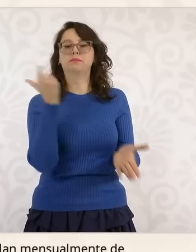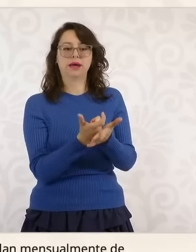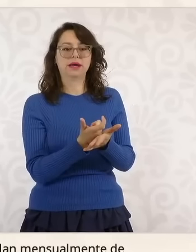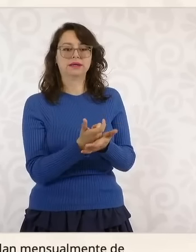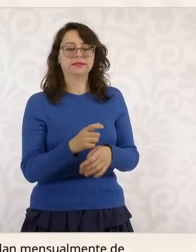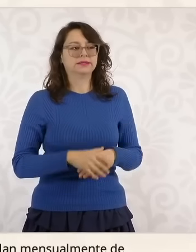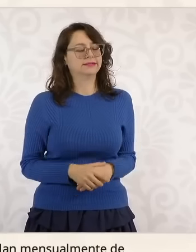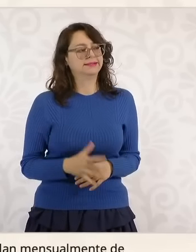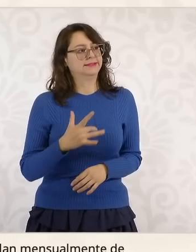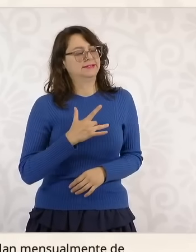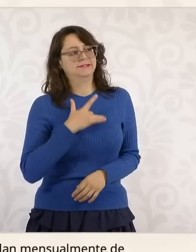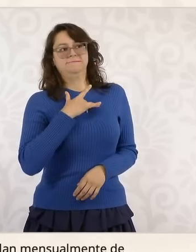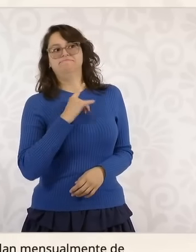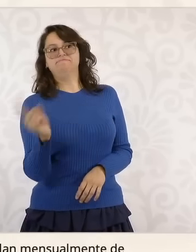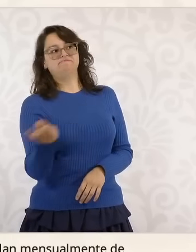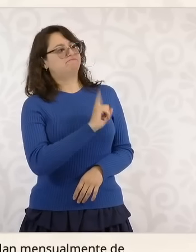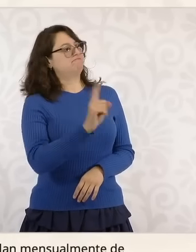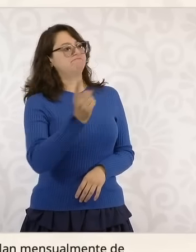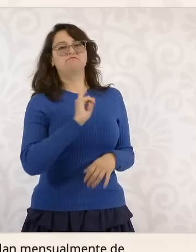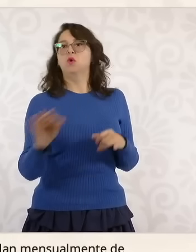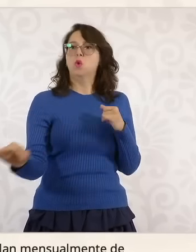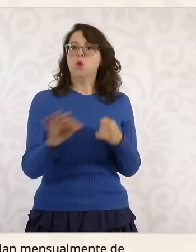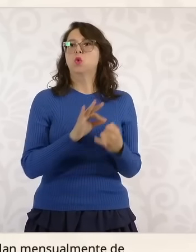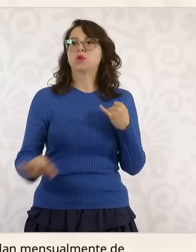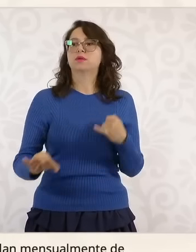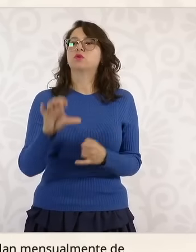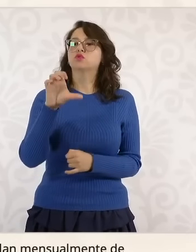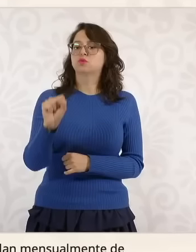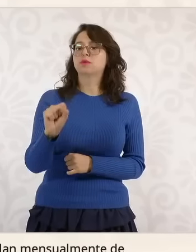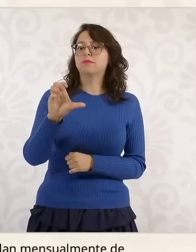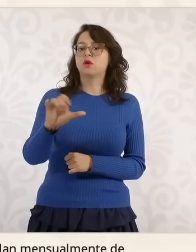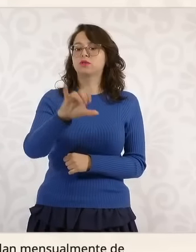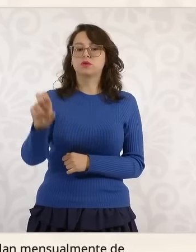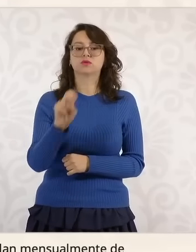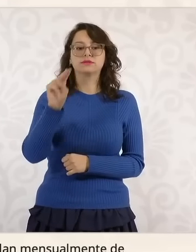Finalmente, las empresas acudieron a la Suprema Corte de Justicia de la Nación,